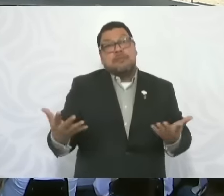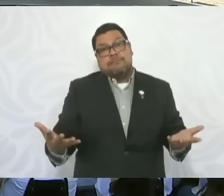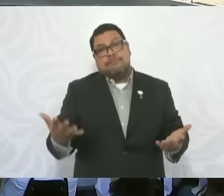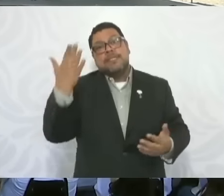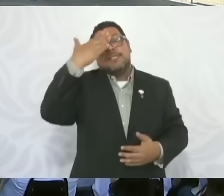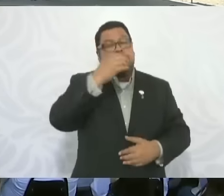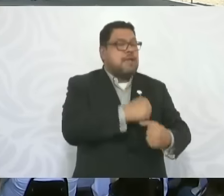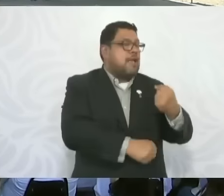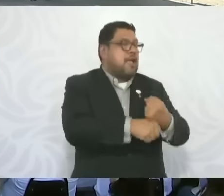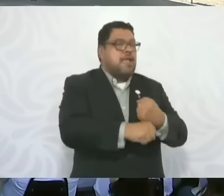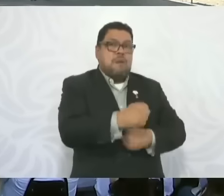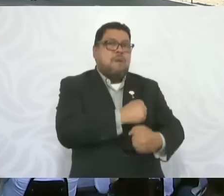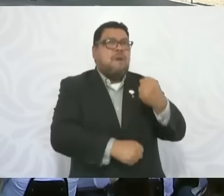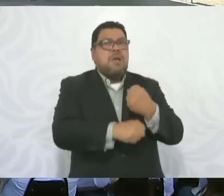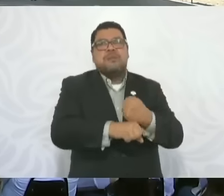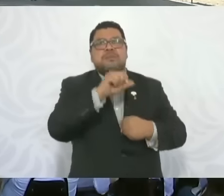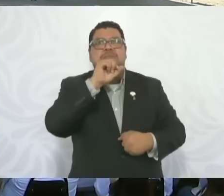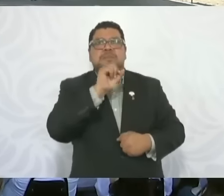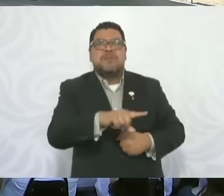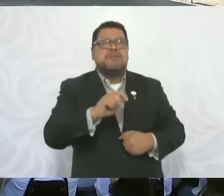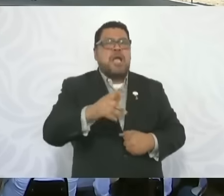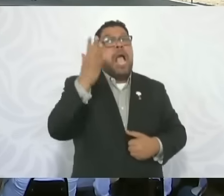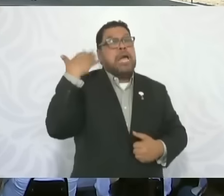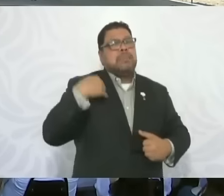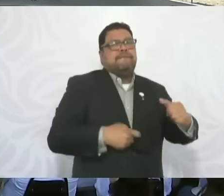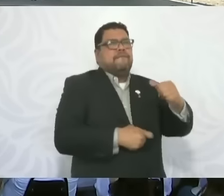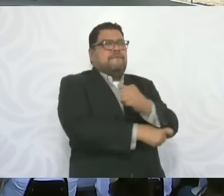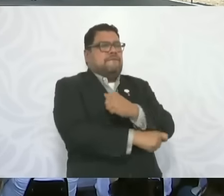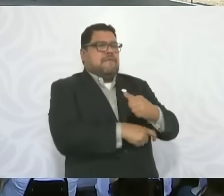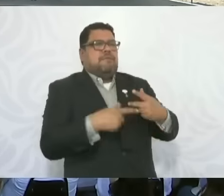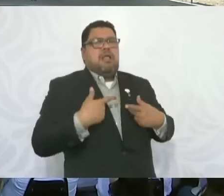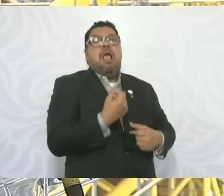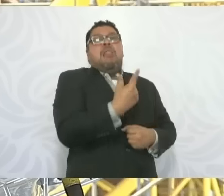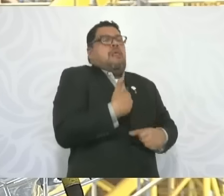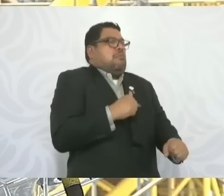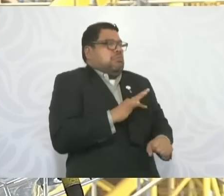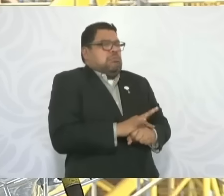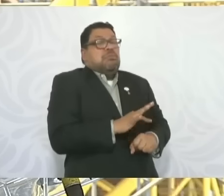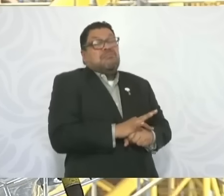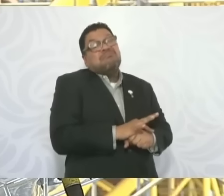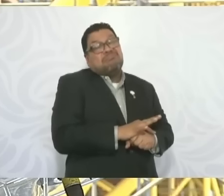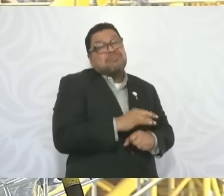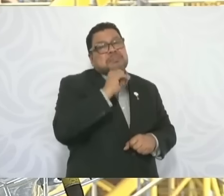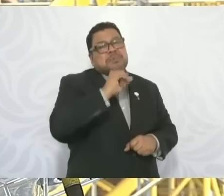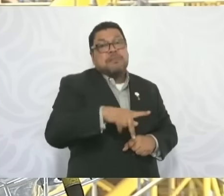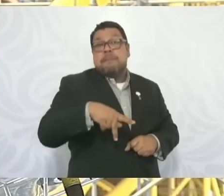años Pemex también representó corrupción y privilegios para unos cuantos. No obstante,